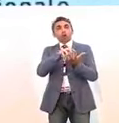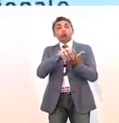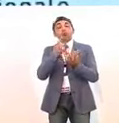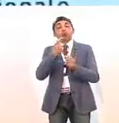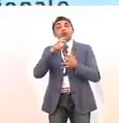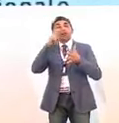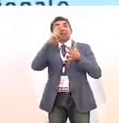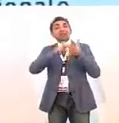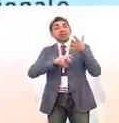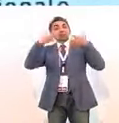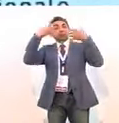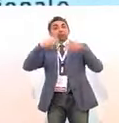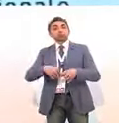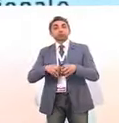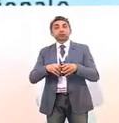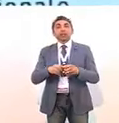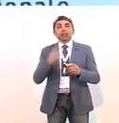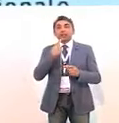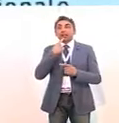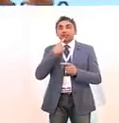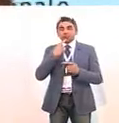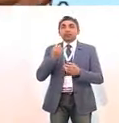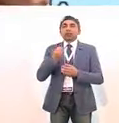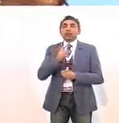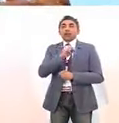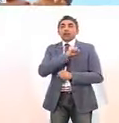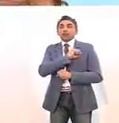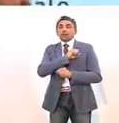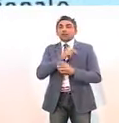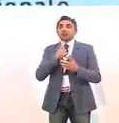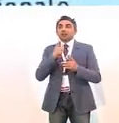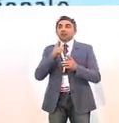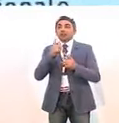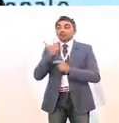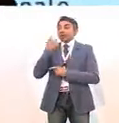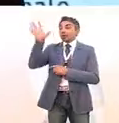delle tasse a chi crea posti di lavoro perché se tu levi un ragazzino di vent’anni dalla